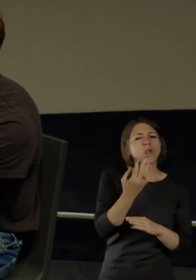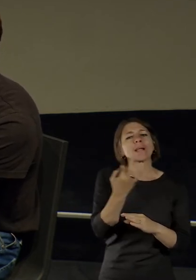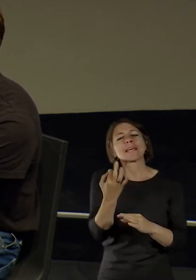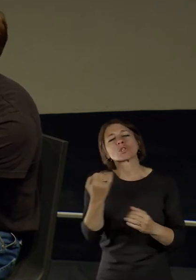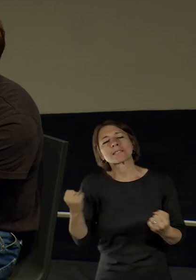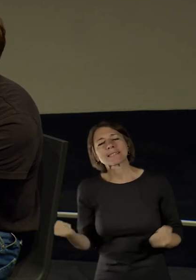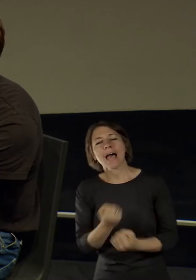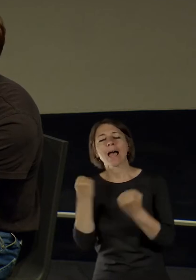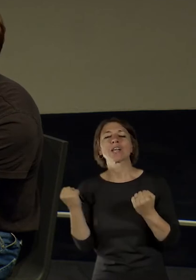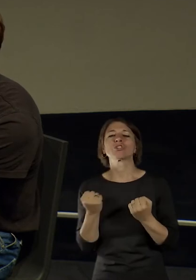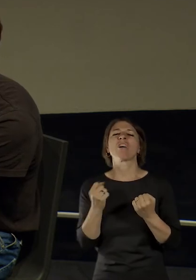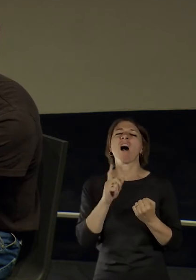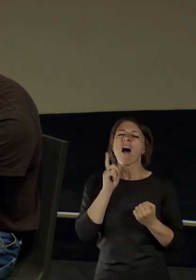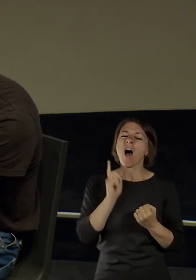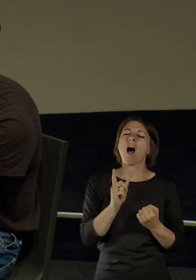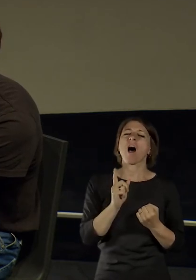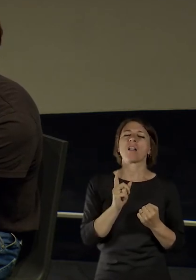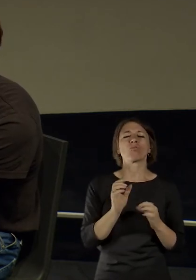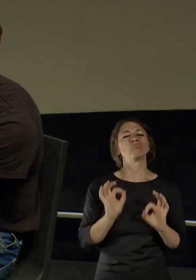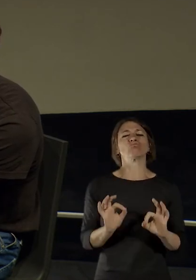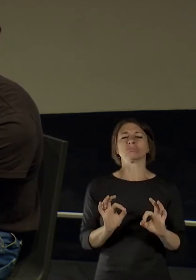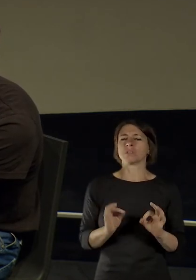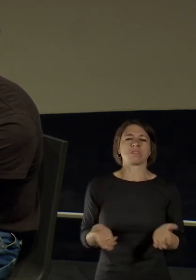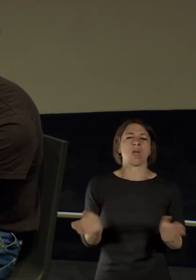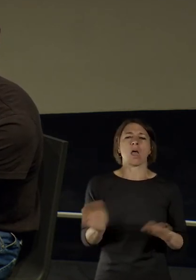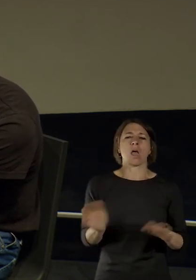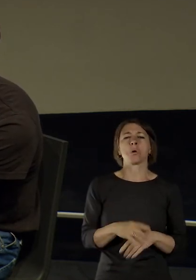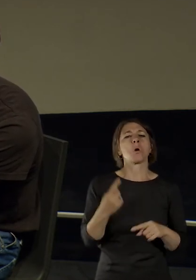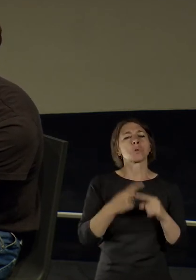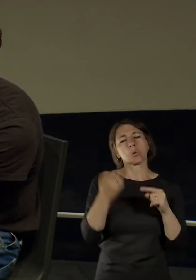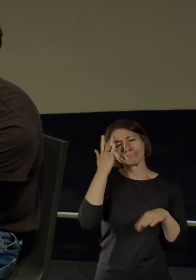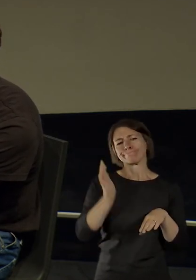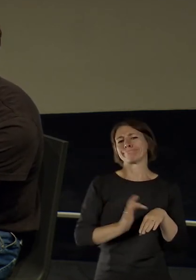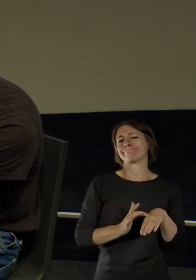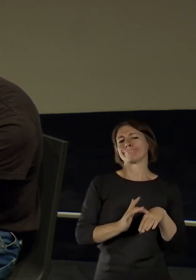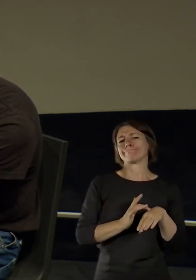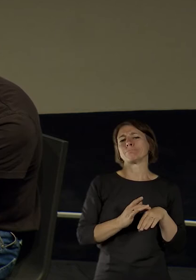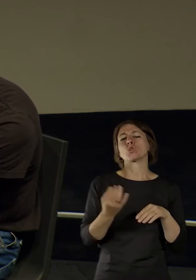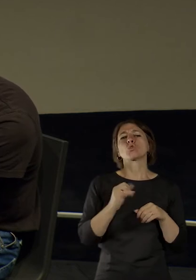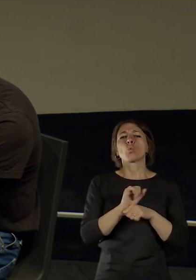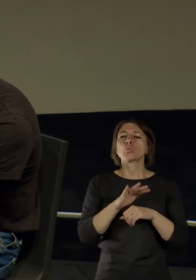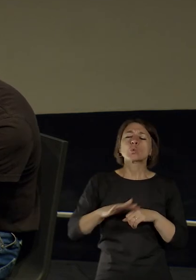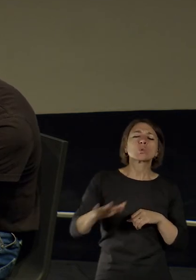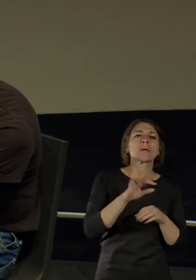tak v podstatě ten platný územní plán tohle neřešil. A to si myslím, že byla jedna z největších chyb. Nebo je jedna z největších